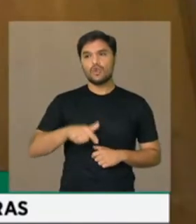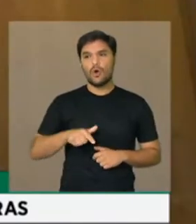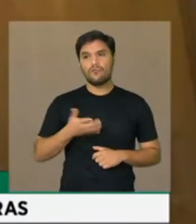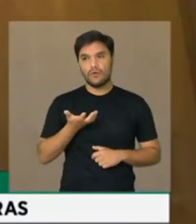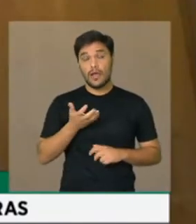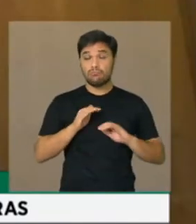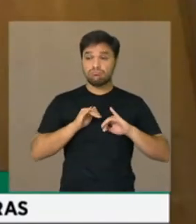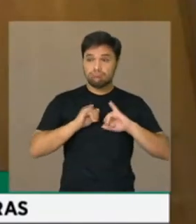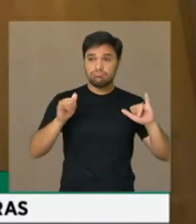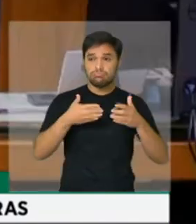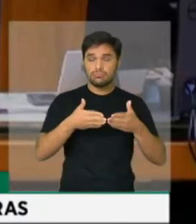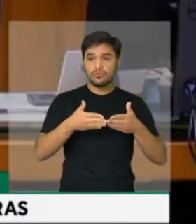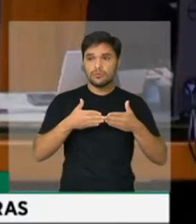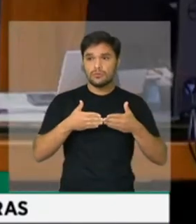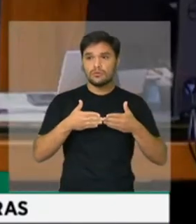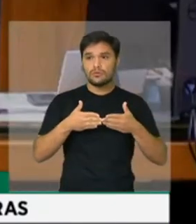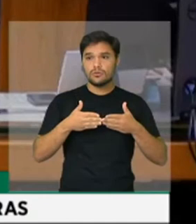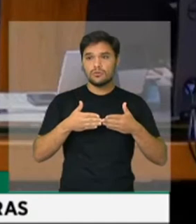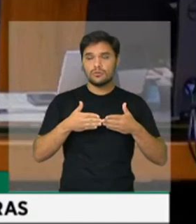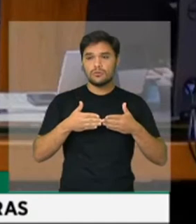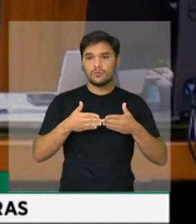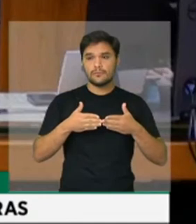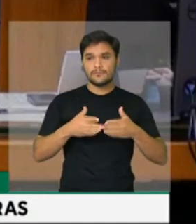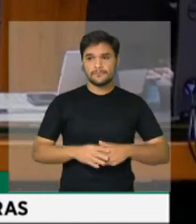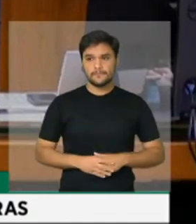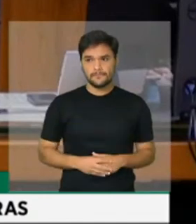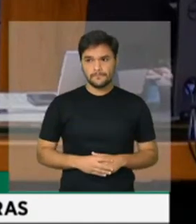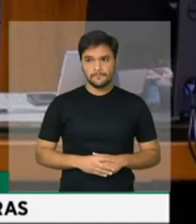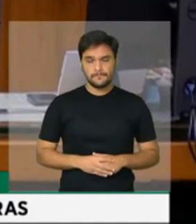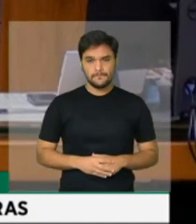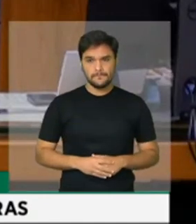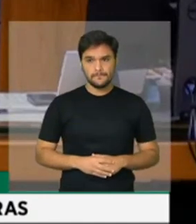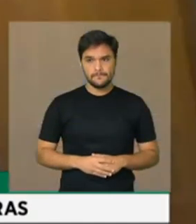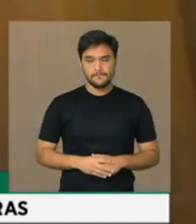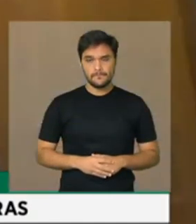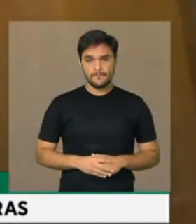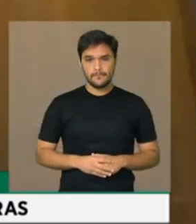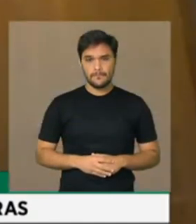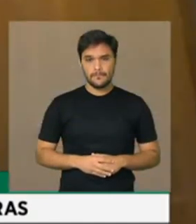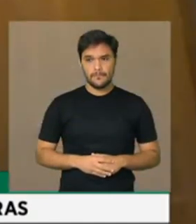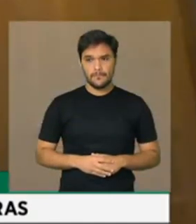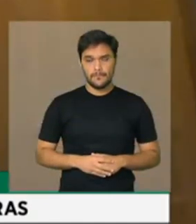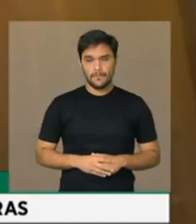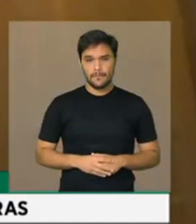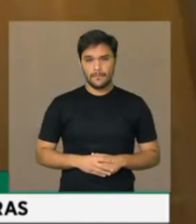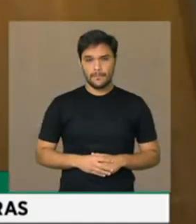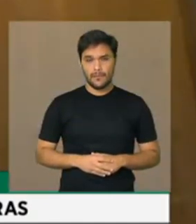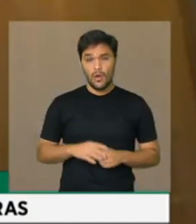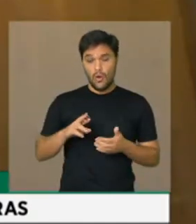QUE O DEPUTADO SE RE COMPUSESS E. [DEPUTADO]: REDE? MAIORIA? REDE, DEPUTADA JOENIA. -- [DEPUTADO]: A REDE VAI